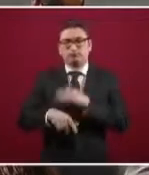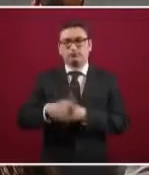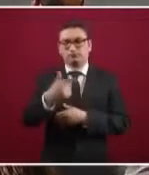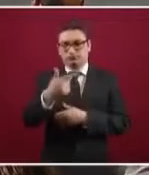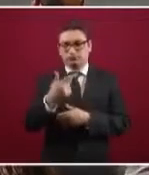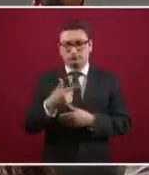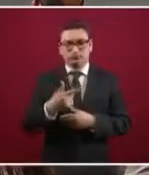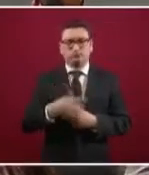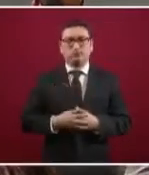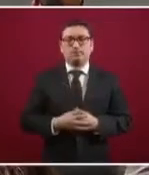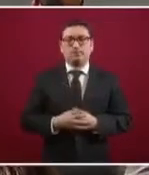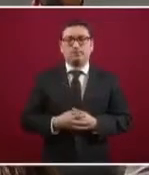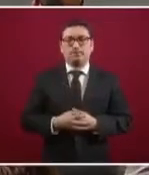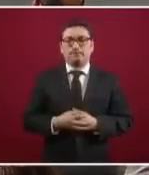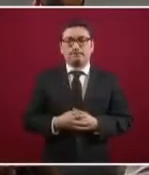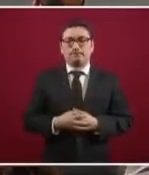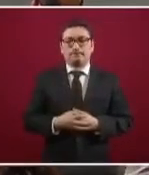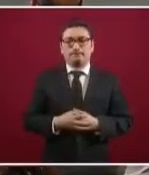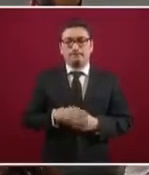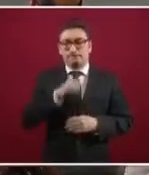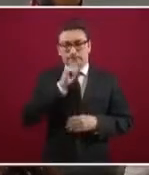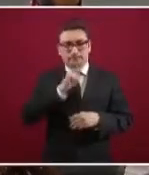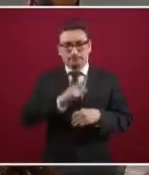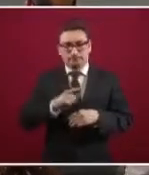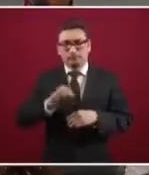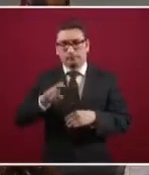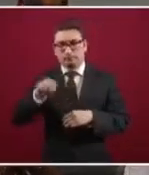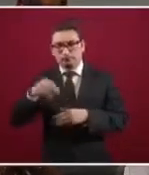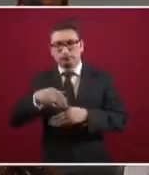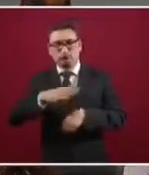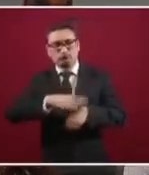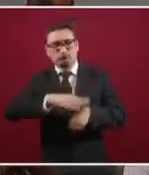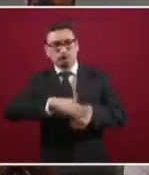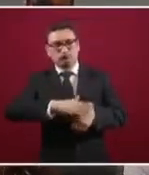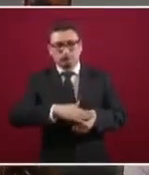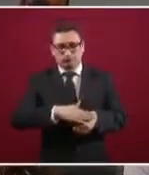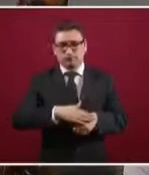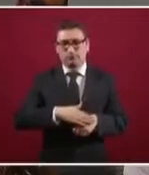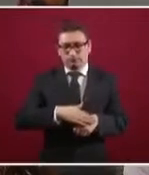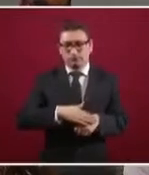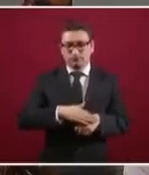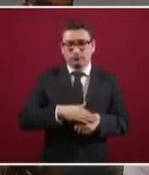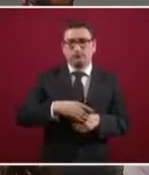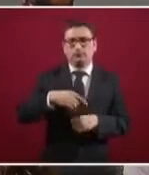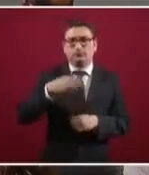así como las recomendaciones que emitió ya Naciones Unidas en materia de derechos